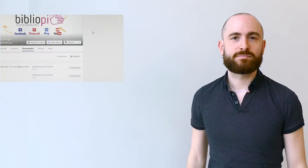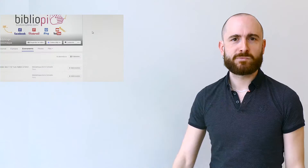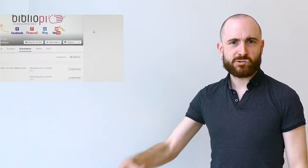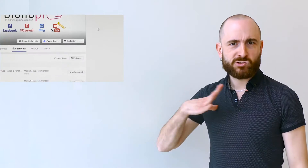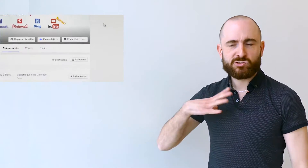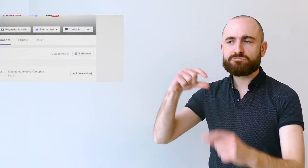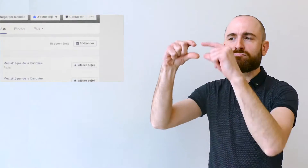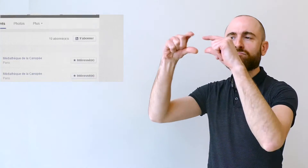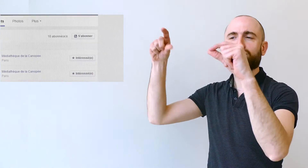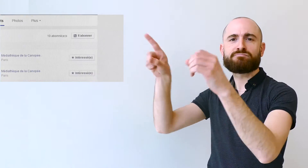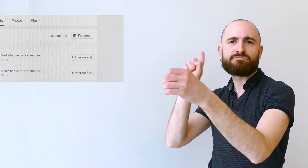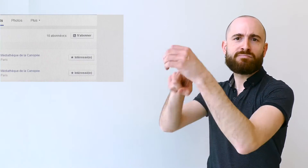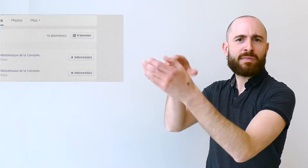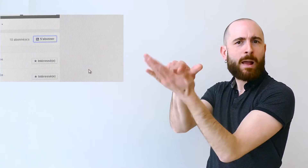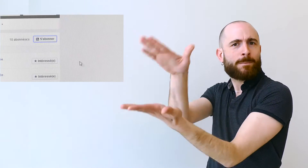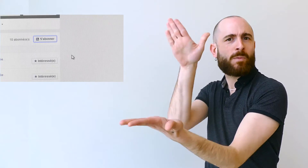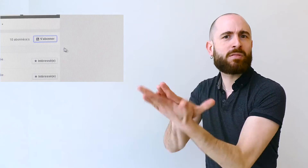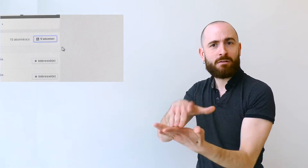Il y a également un bouton "s'abonner" :